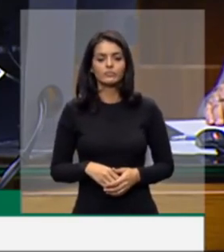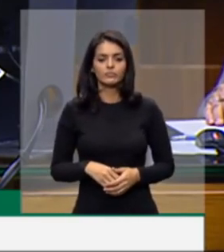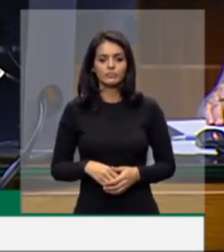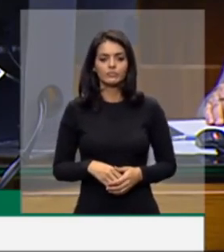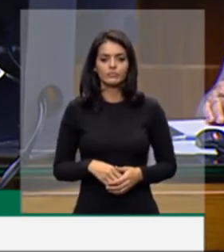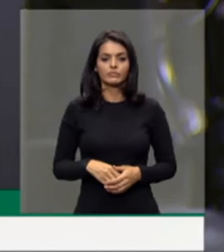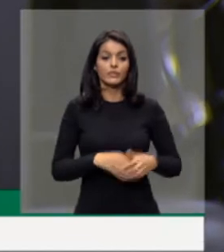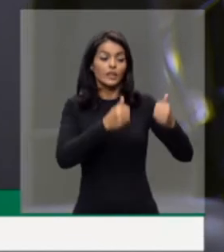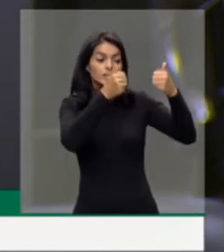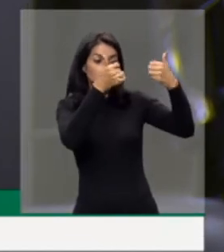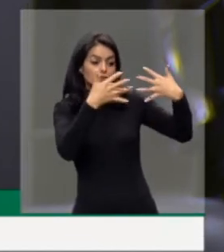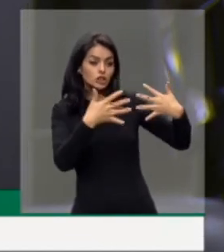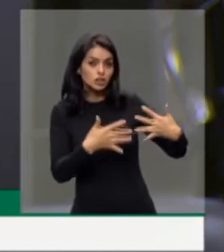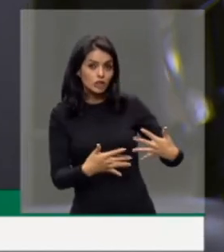SENHOR PRESIDENTE. -- COMO VOTA O NOVO,